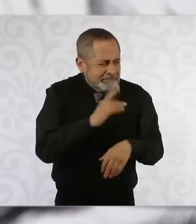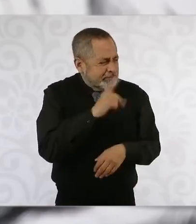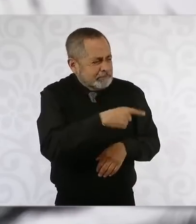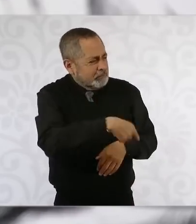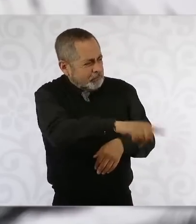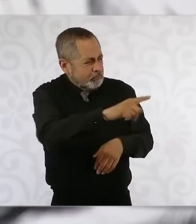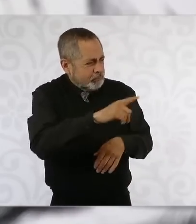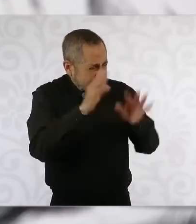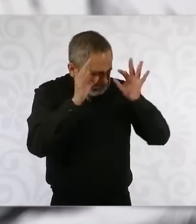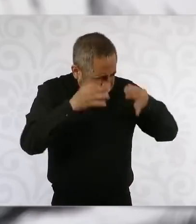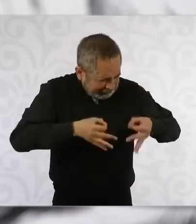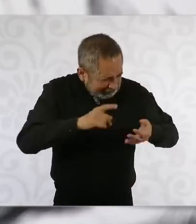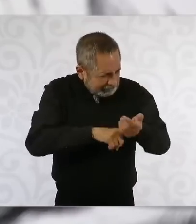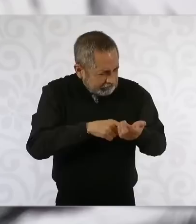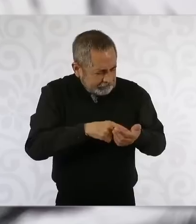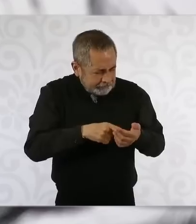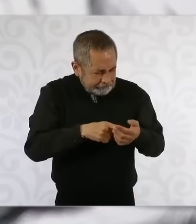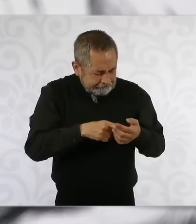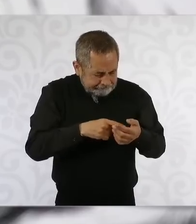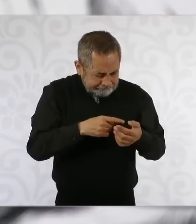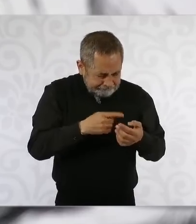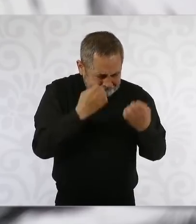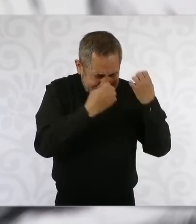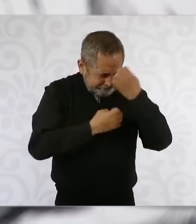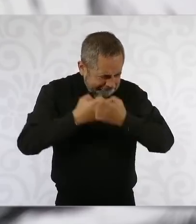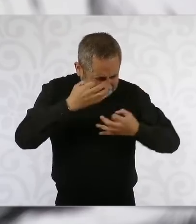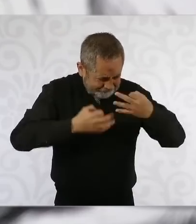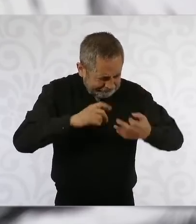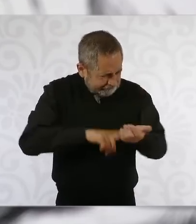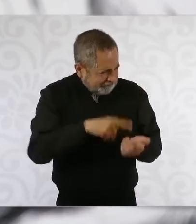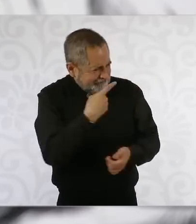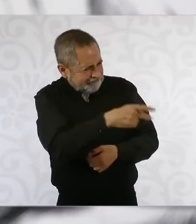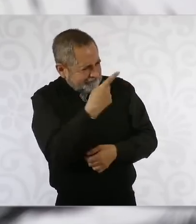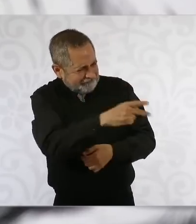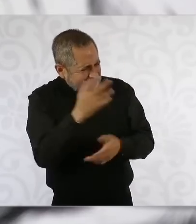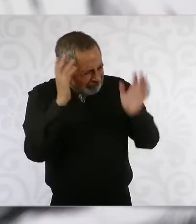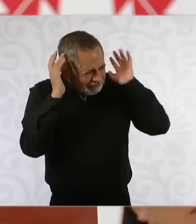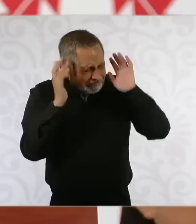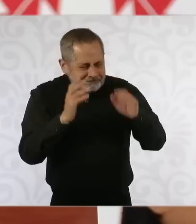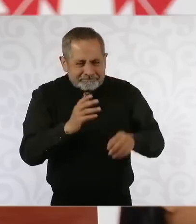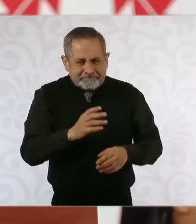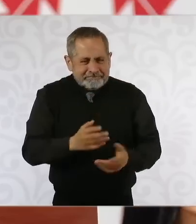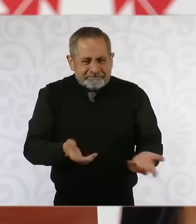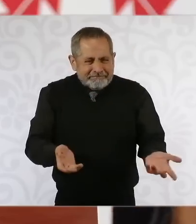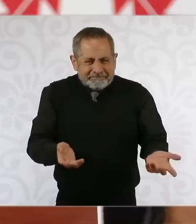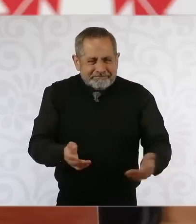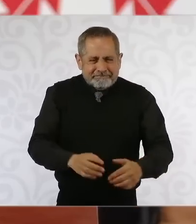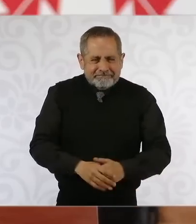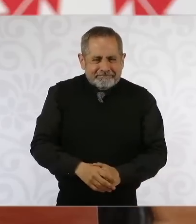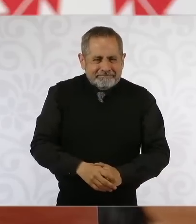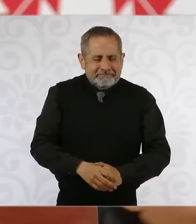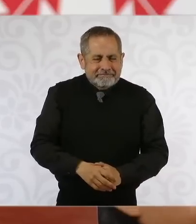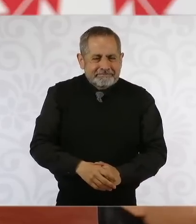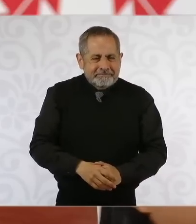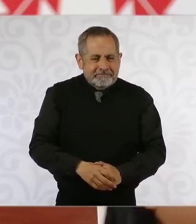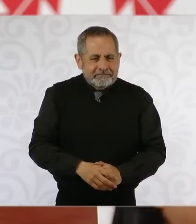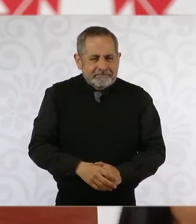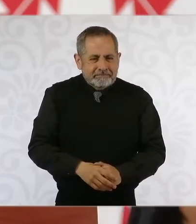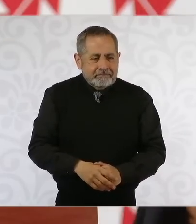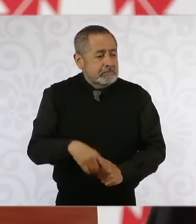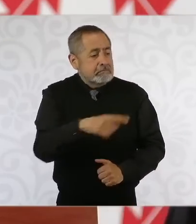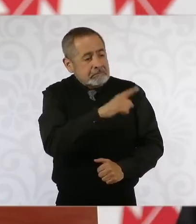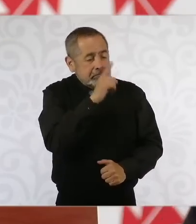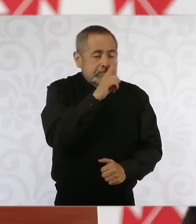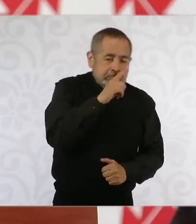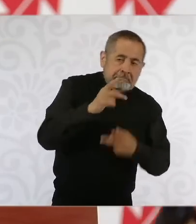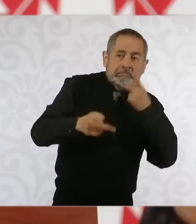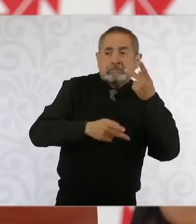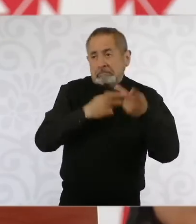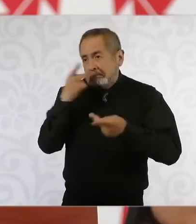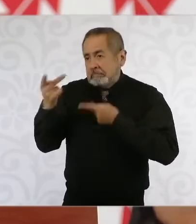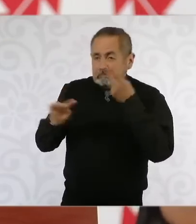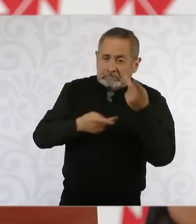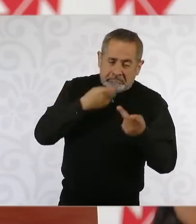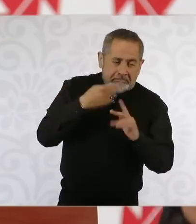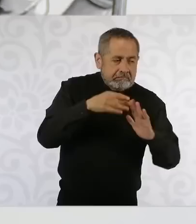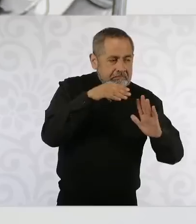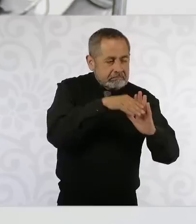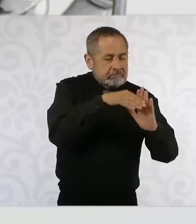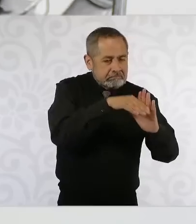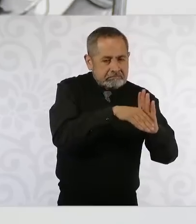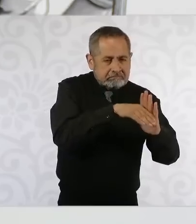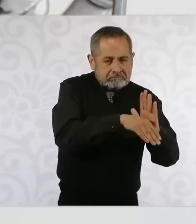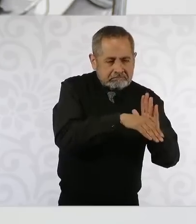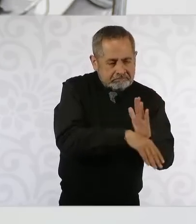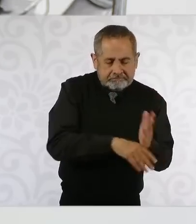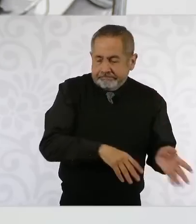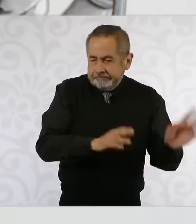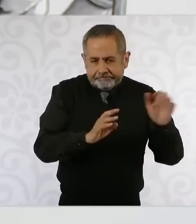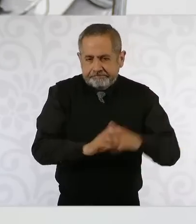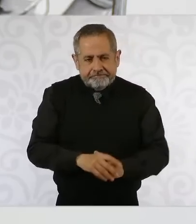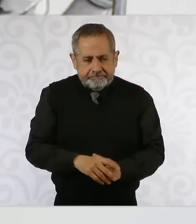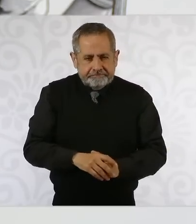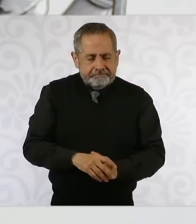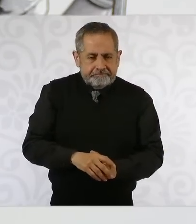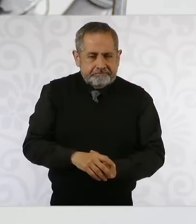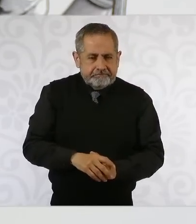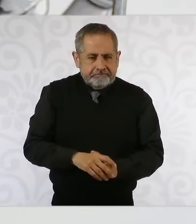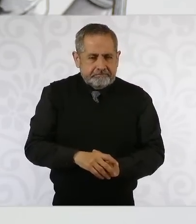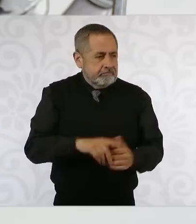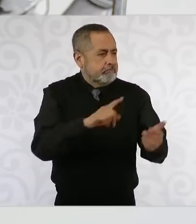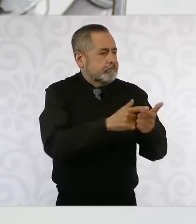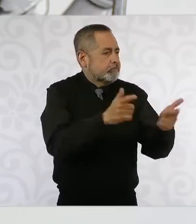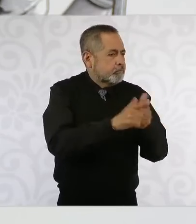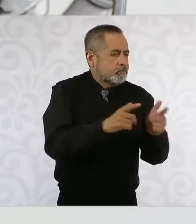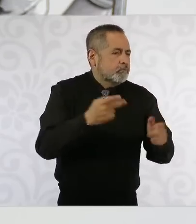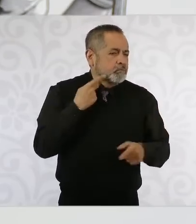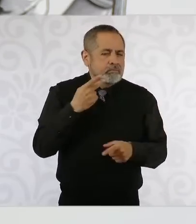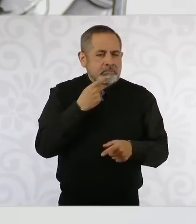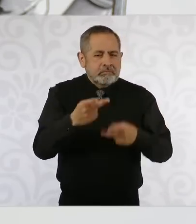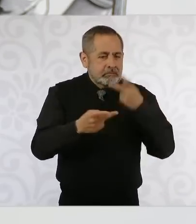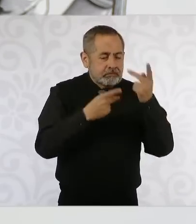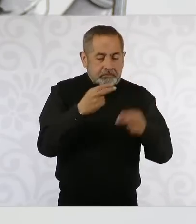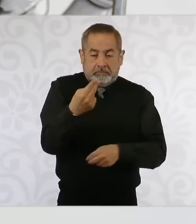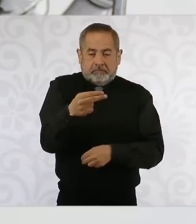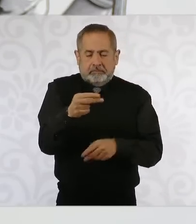autocrítica porque ahí la llevan Pues con el la dirección de un partido ya no voy a dar nombres